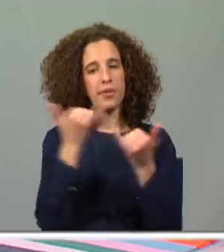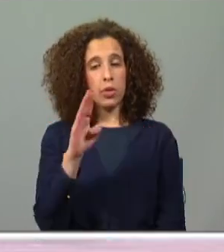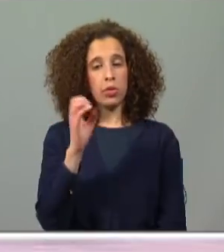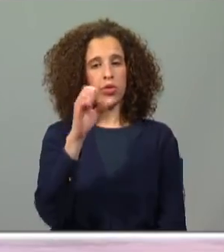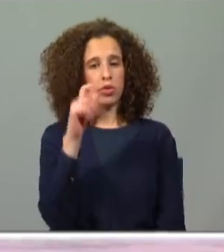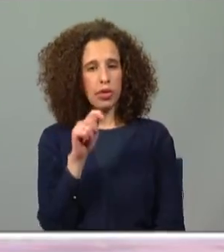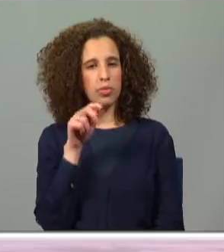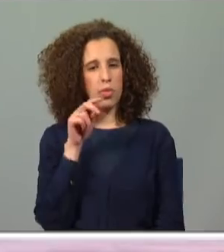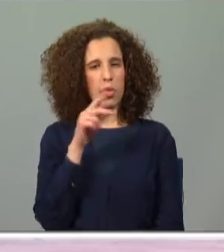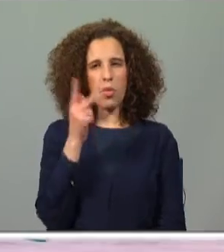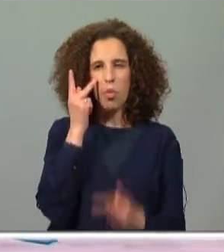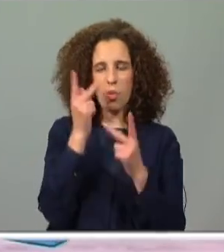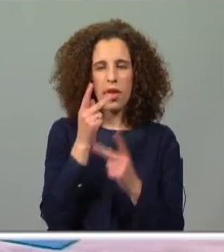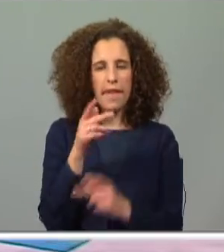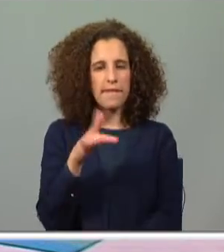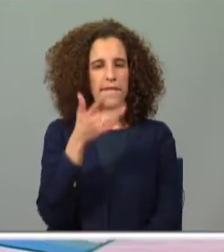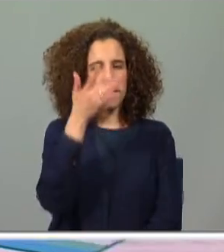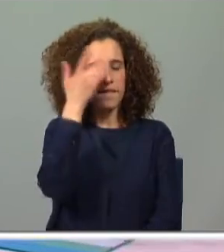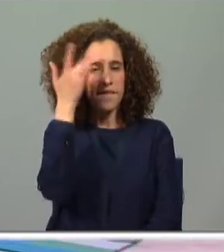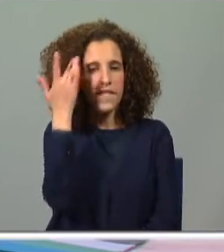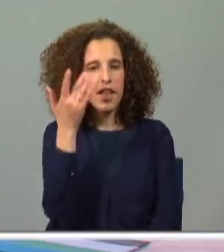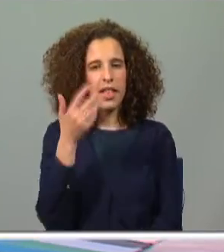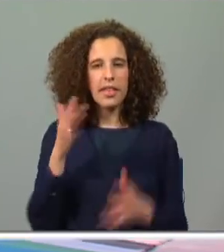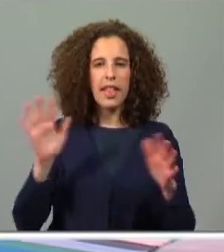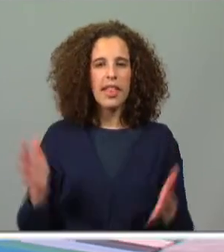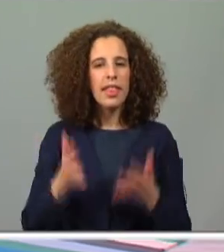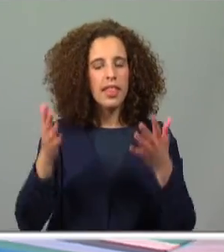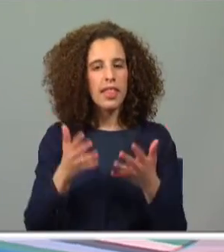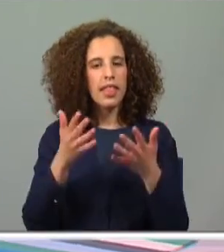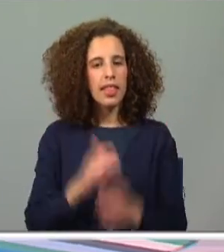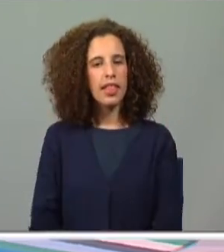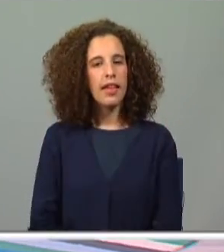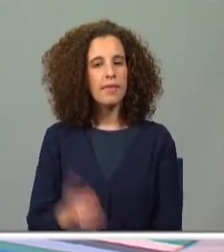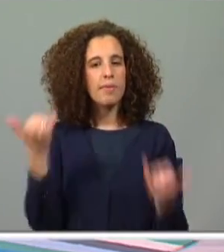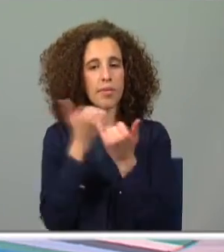são muito mais simples e leve de felicidade é amar e ser correspondido é 比幸福是愛和被回報是